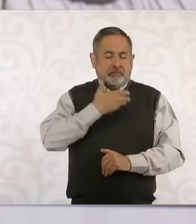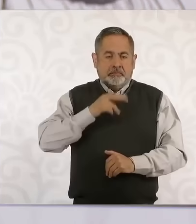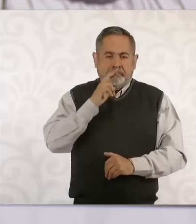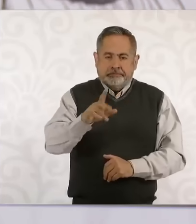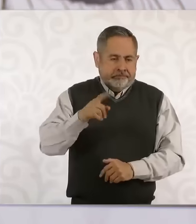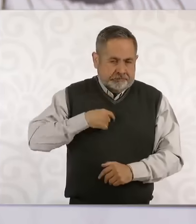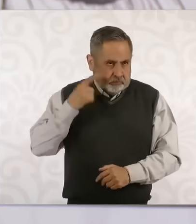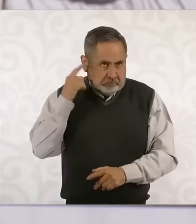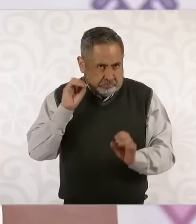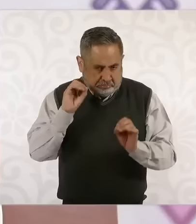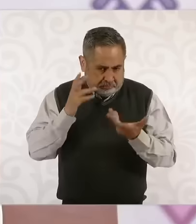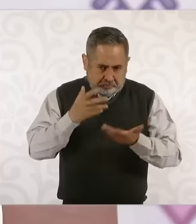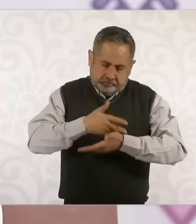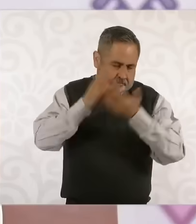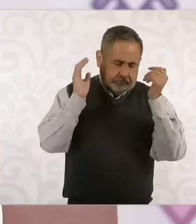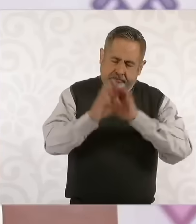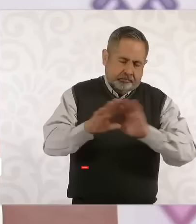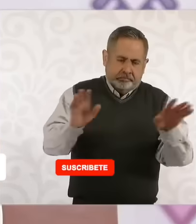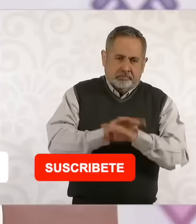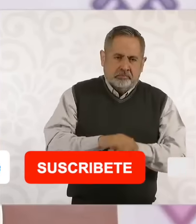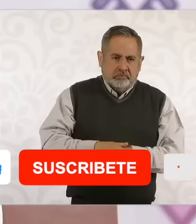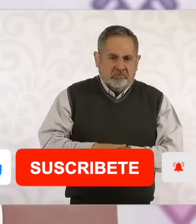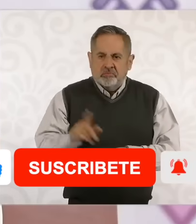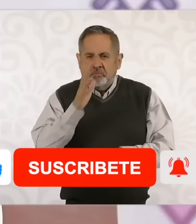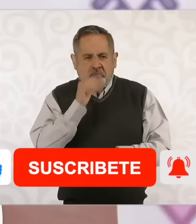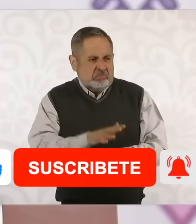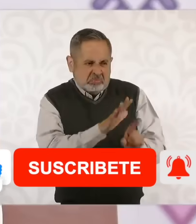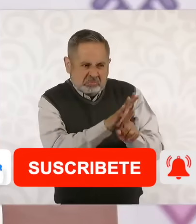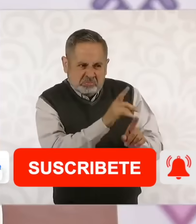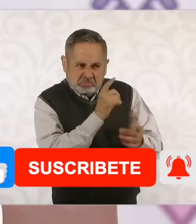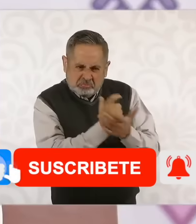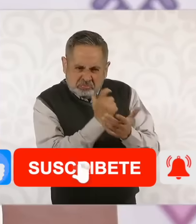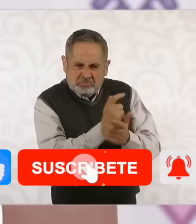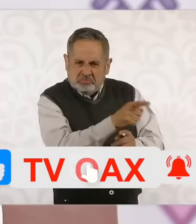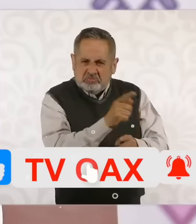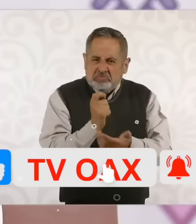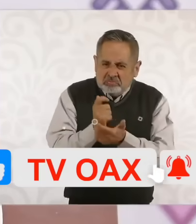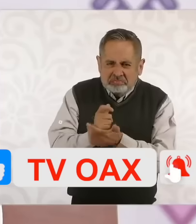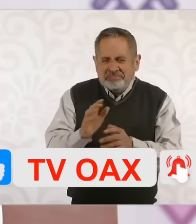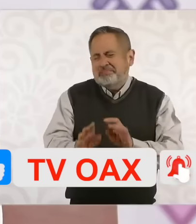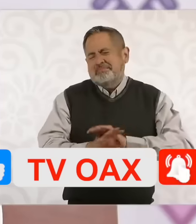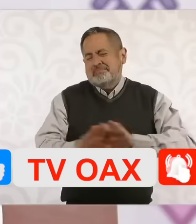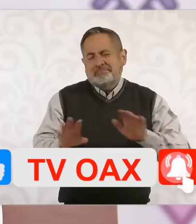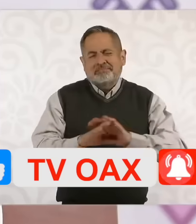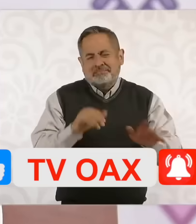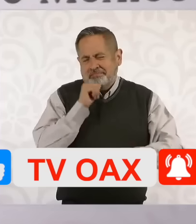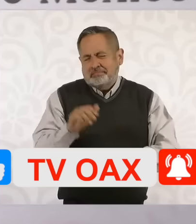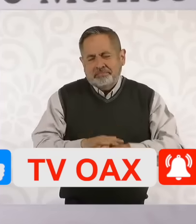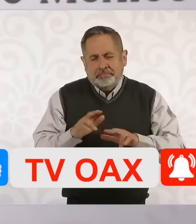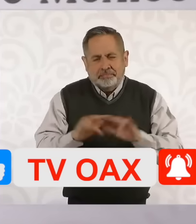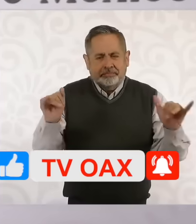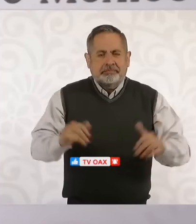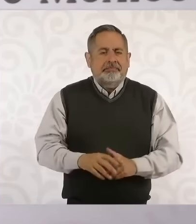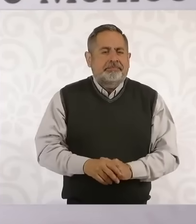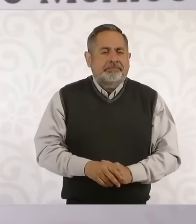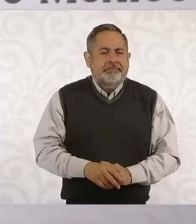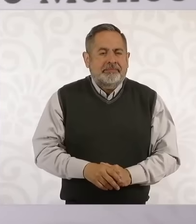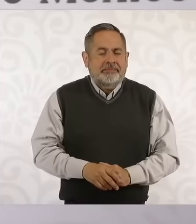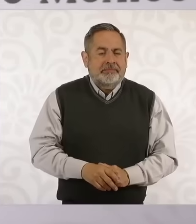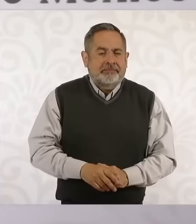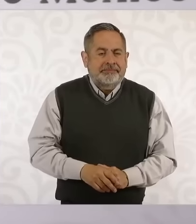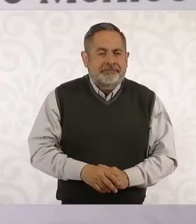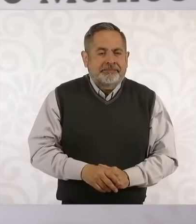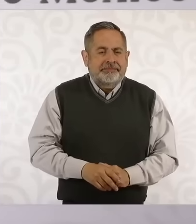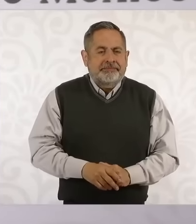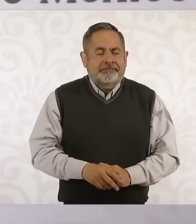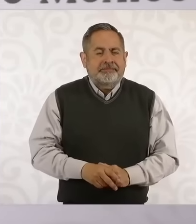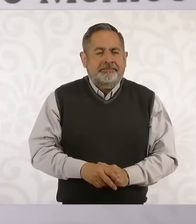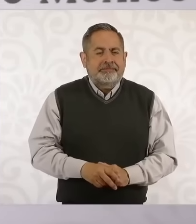pues aquí hay libertad y no se puede amenazar a nadie por pensar distinto. Lo cierto es que